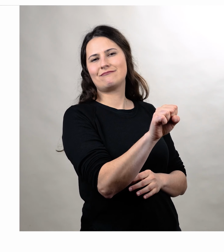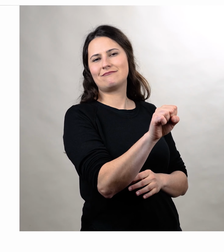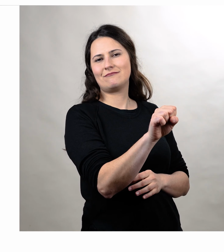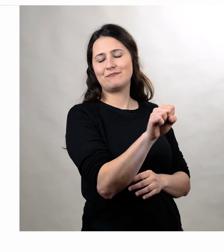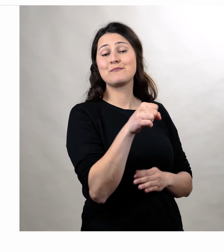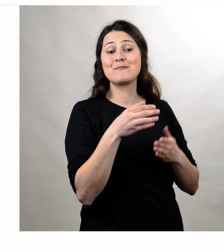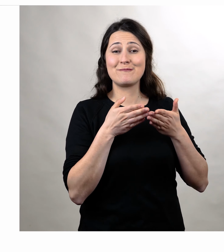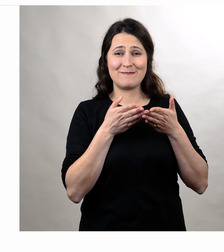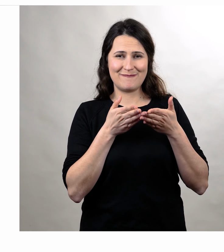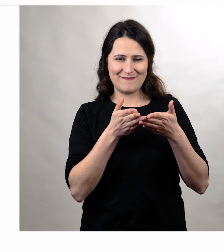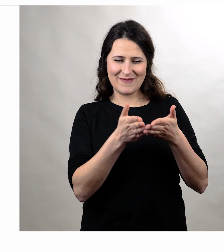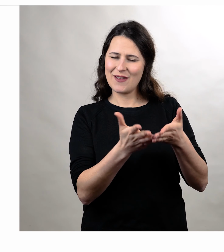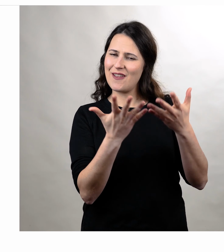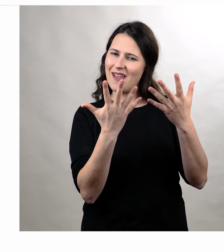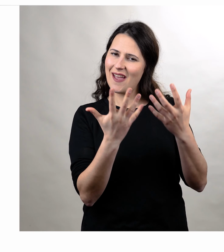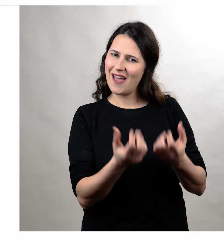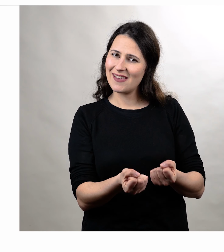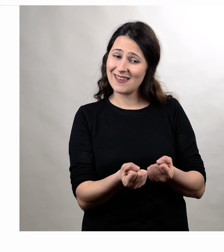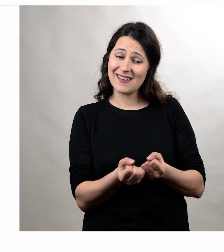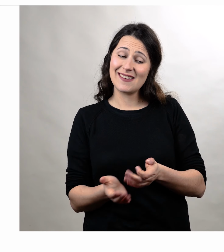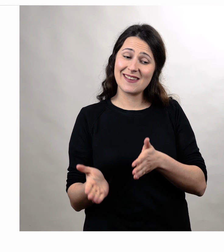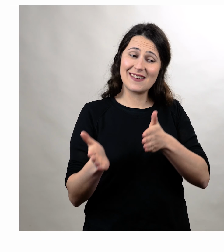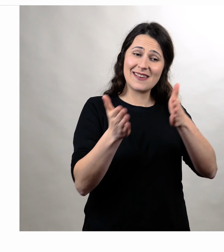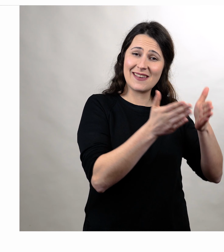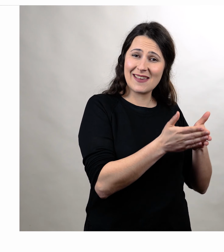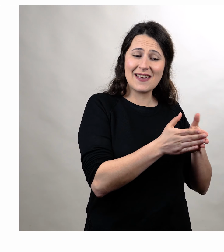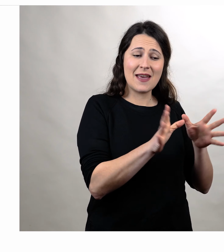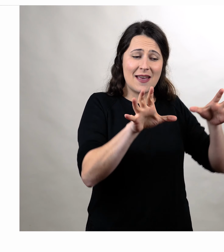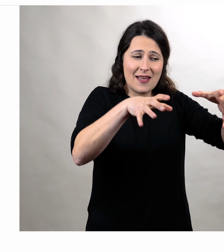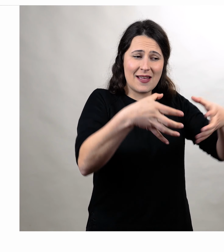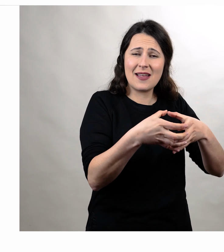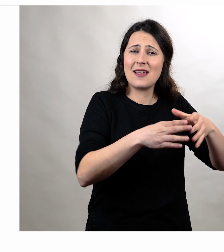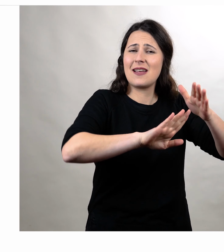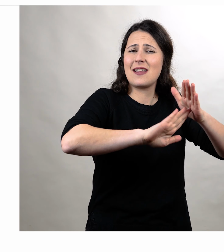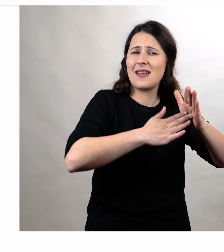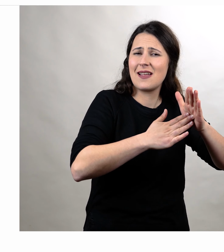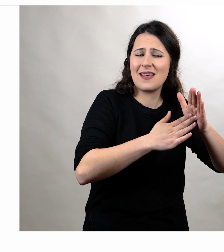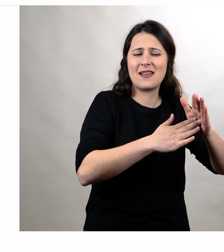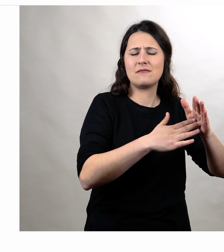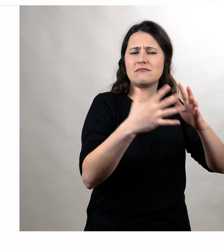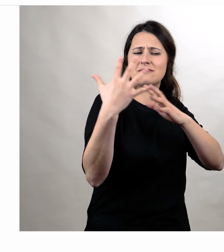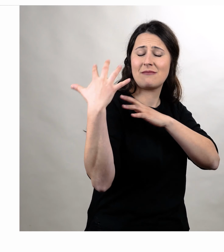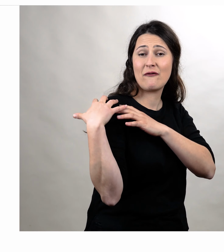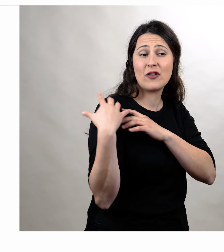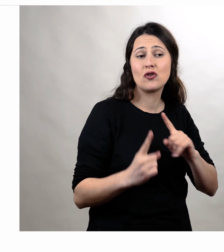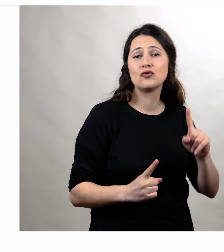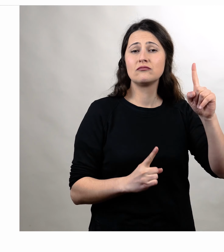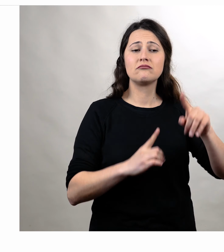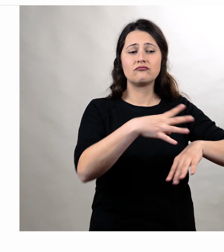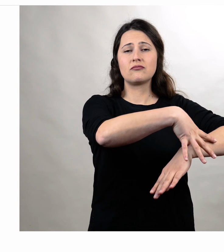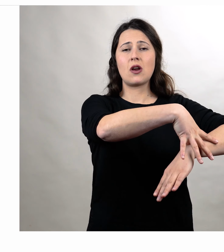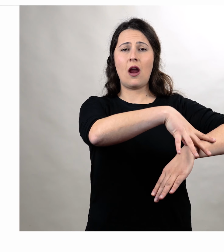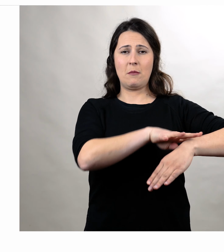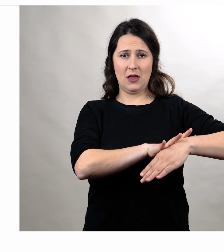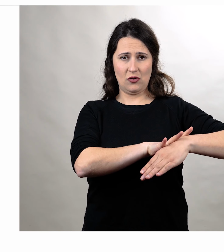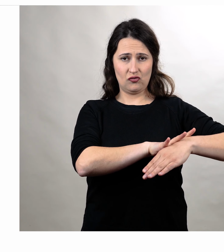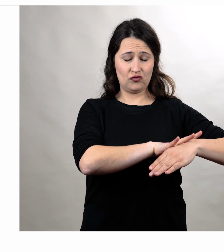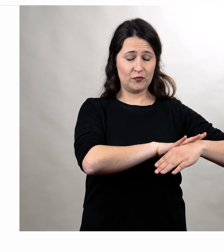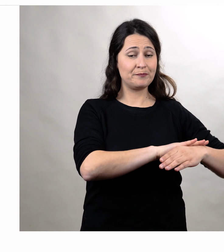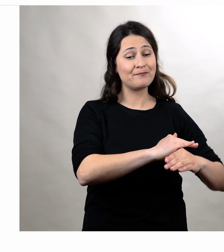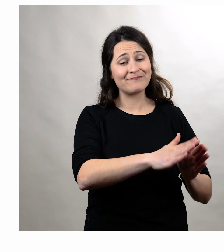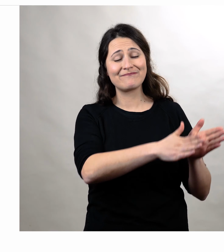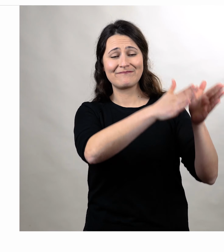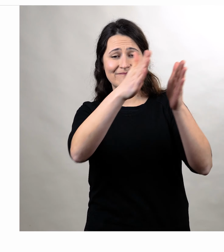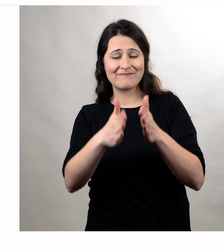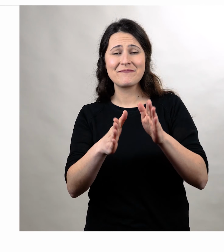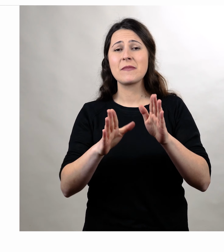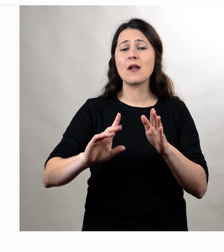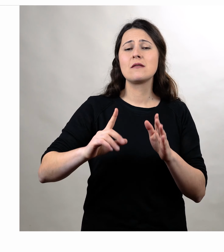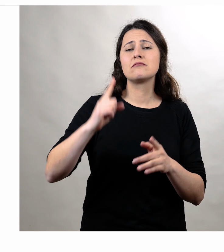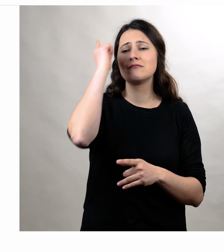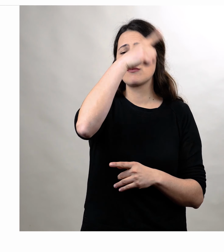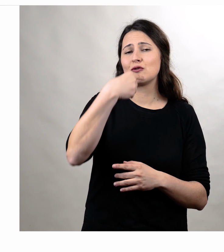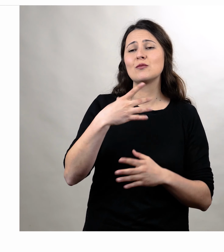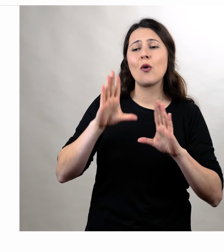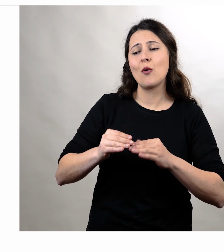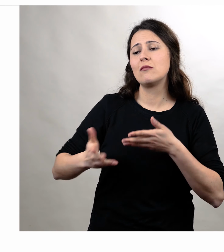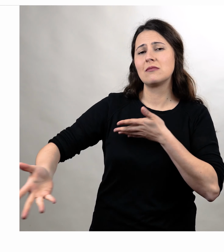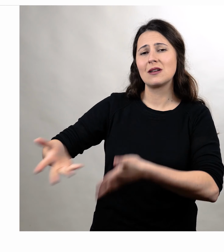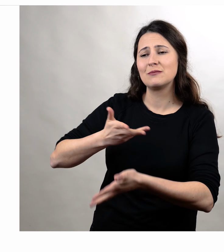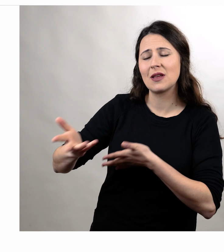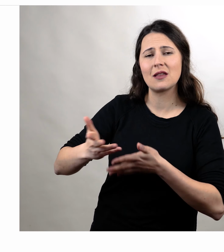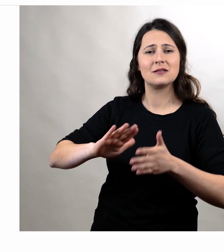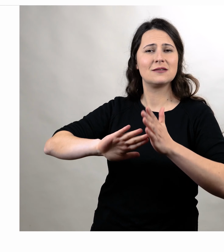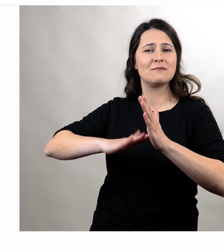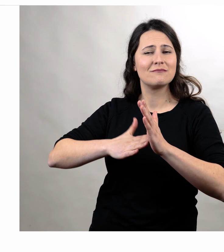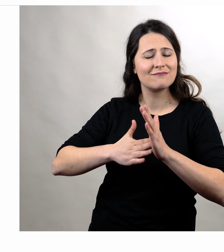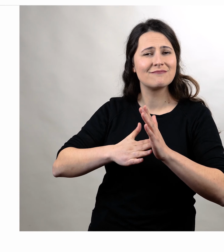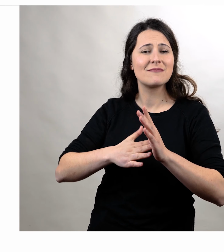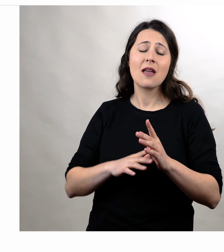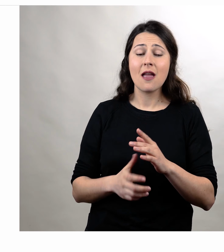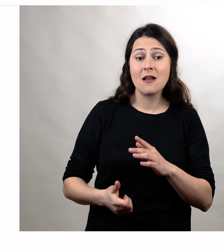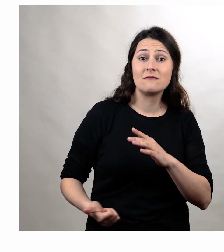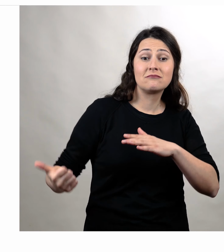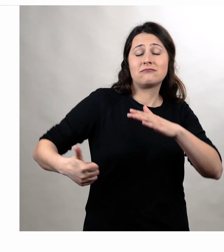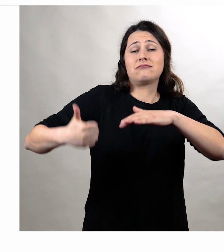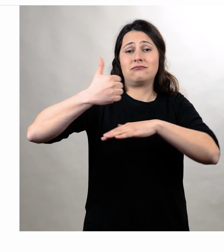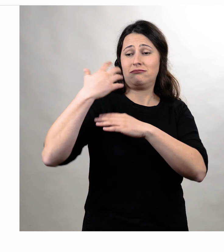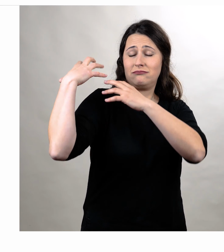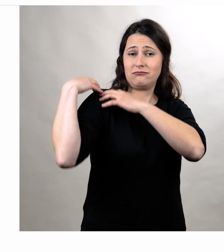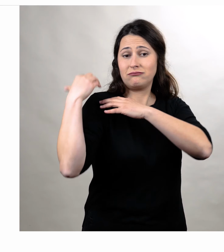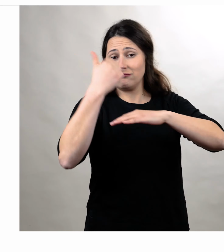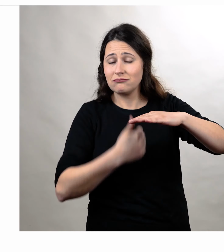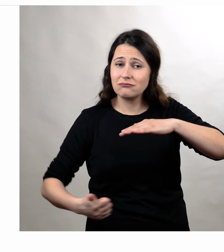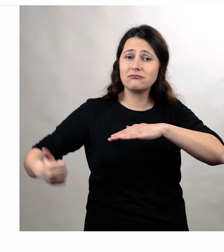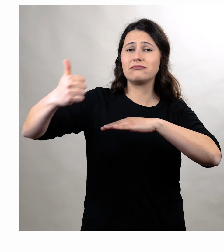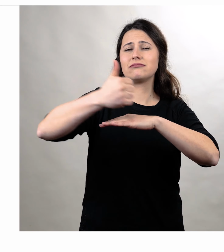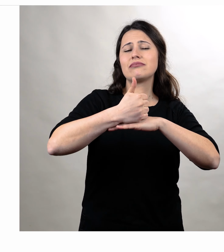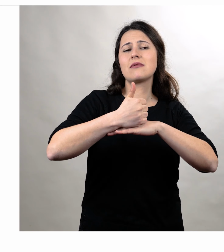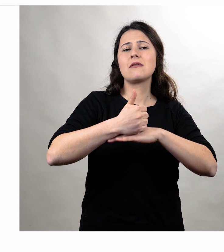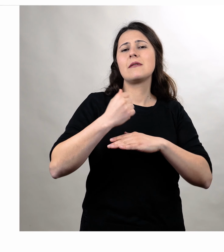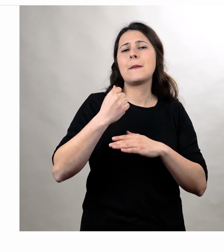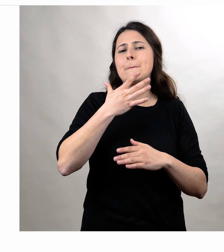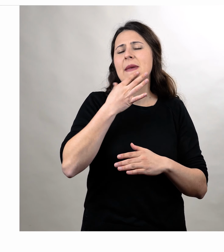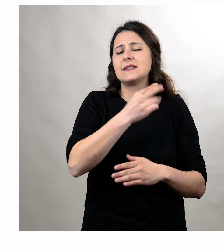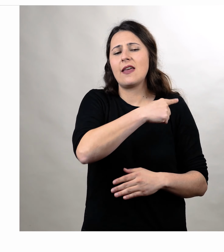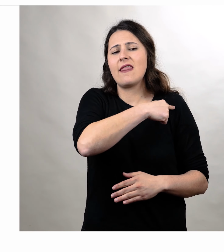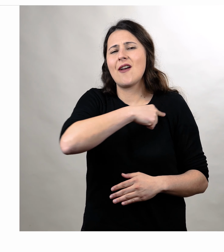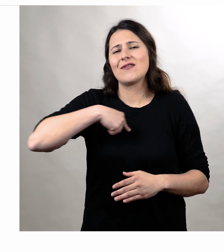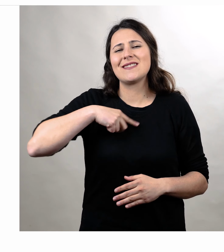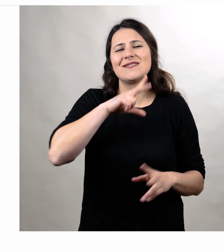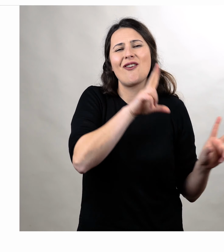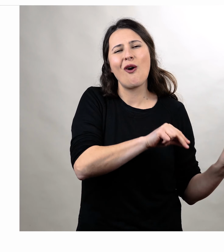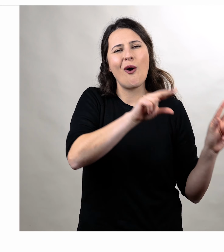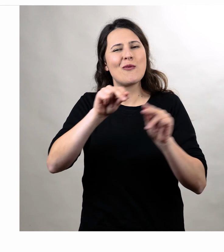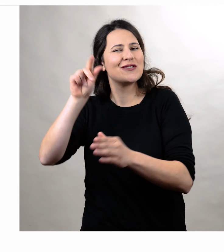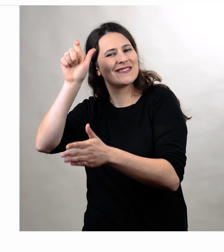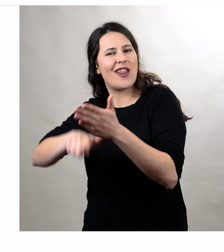Τα πλοία έχουν πλήρωμα με επικεφαλής τον καπετάνιο του πλοίου και προσωπικό φιλοξενίας με επικεφαλής τον διευθυντή προσωπικού .